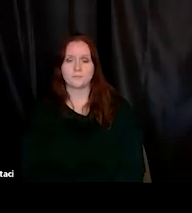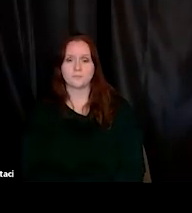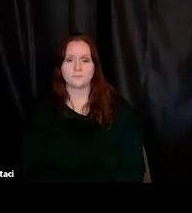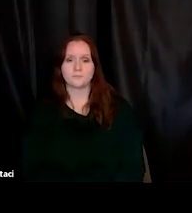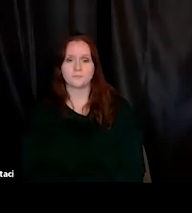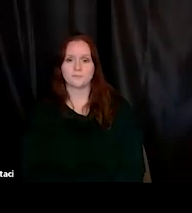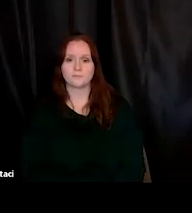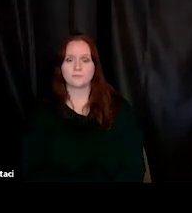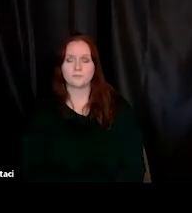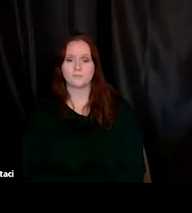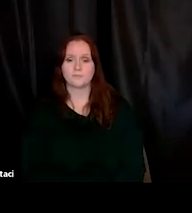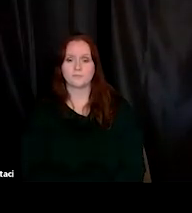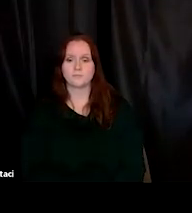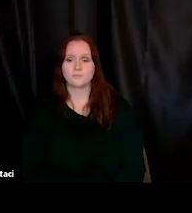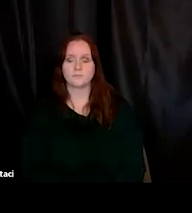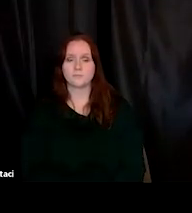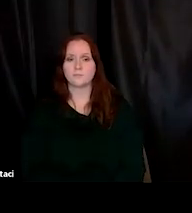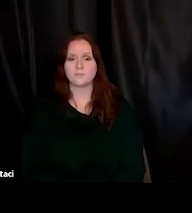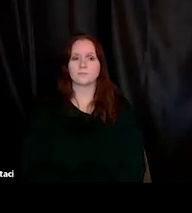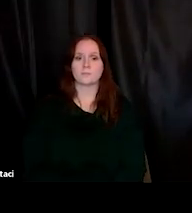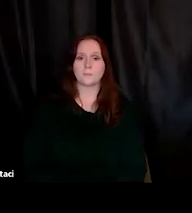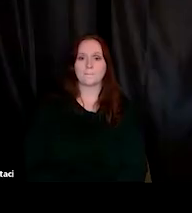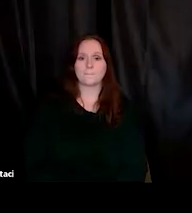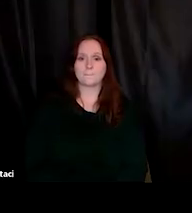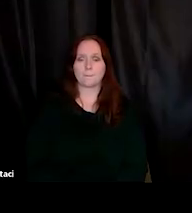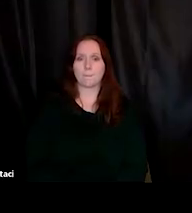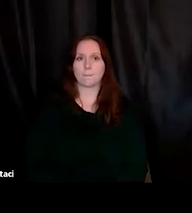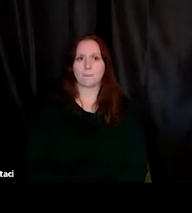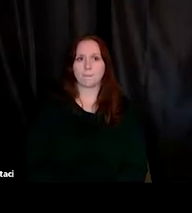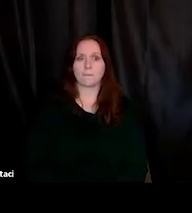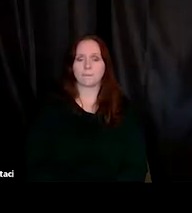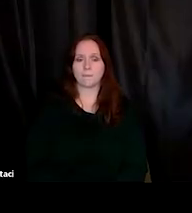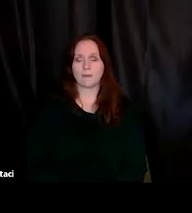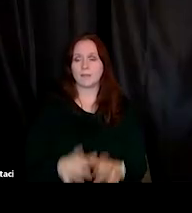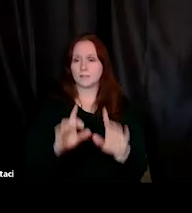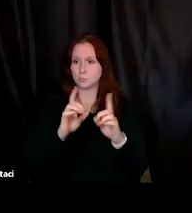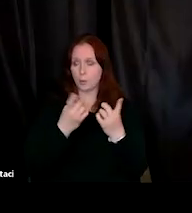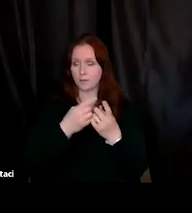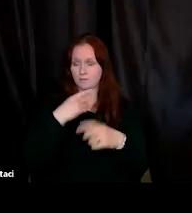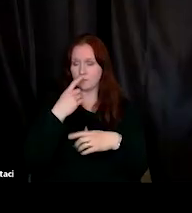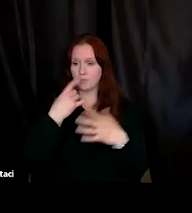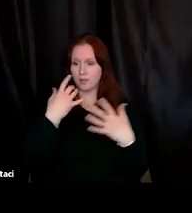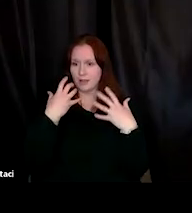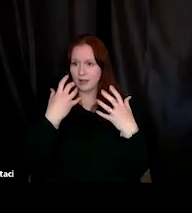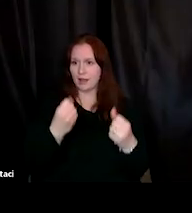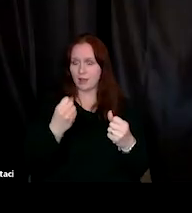Así que si alguien tiene alguna pregunta, no dude en enviarme un correo electrónico o llamarme.